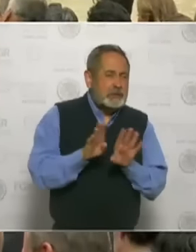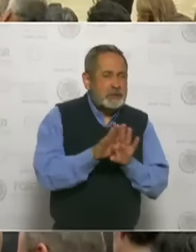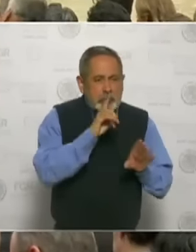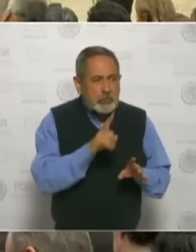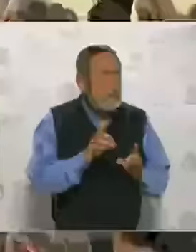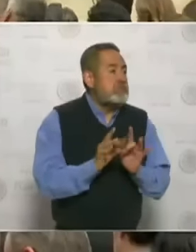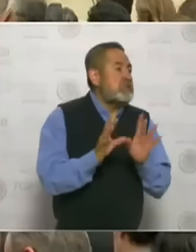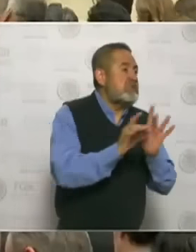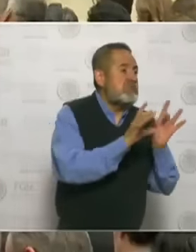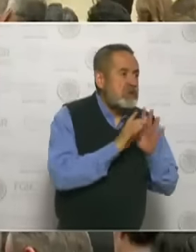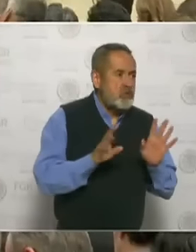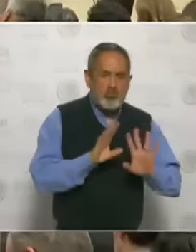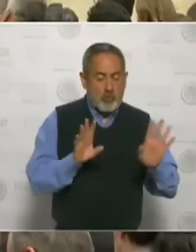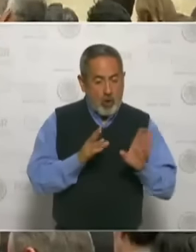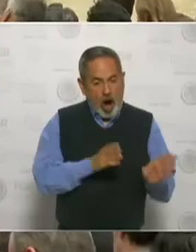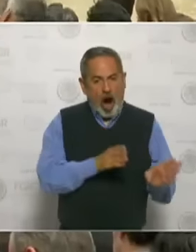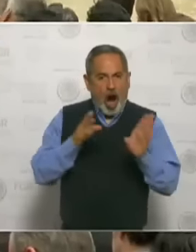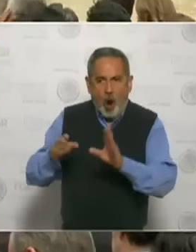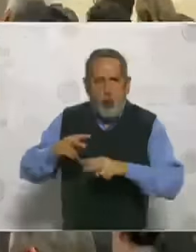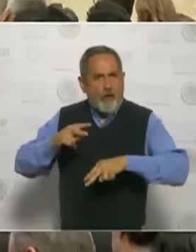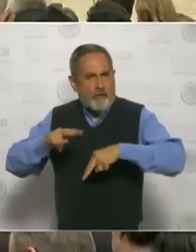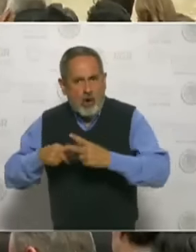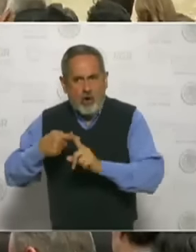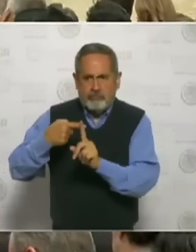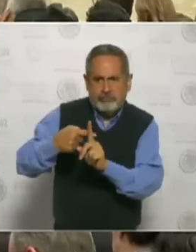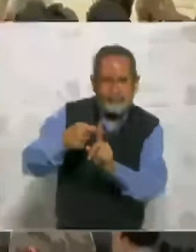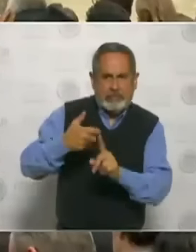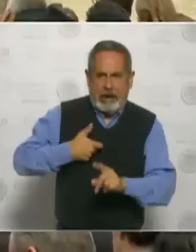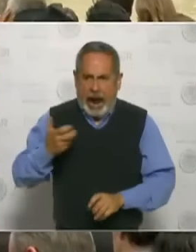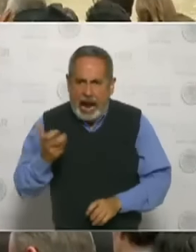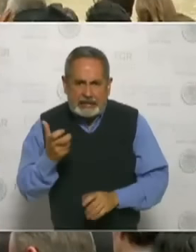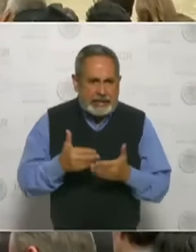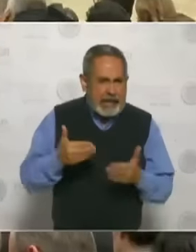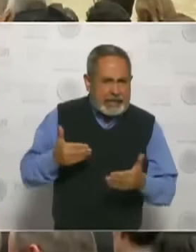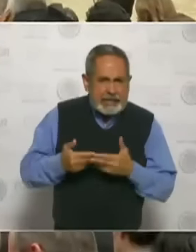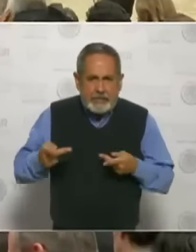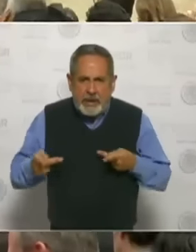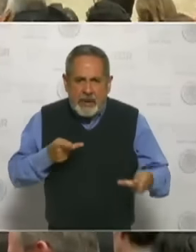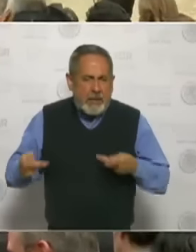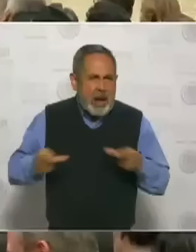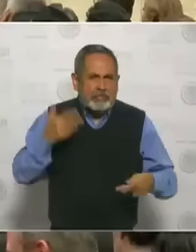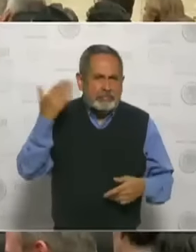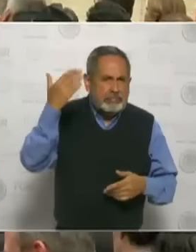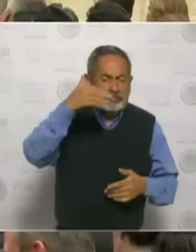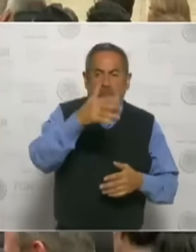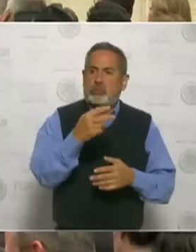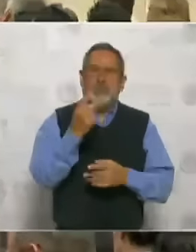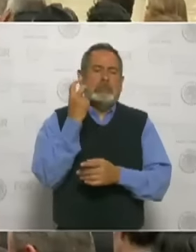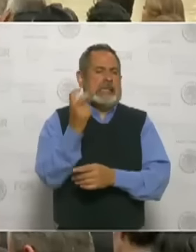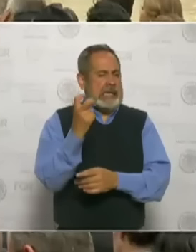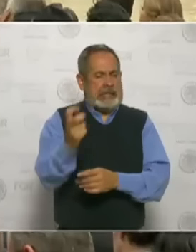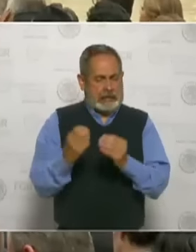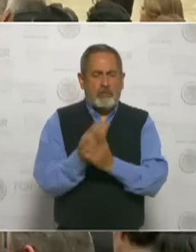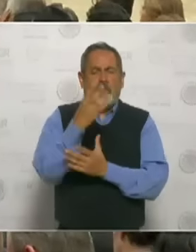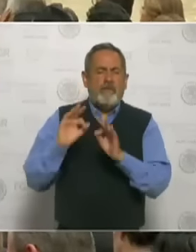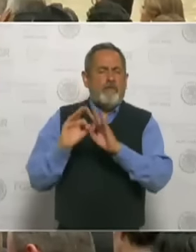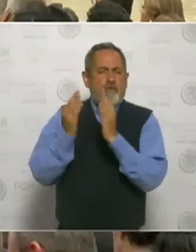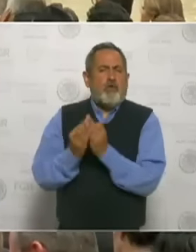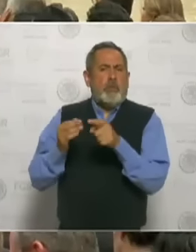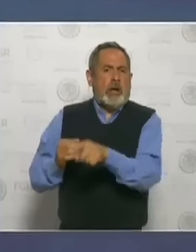reactivo a uno proactivo y de anticipación. Este nuevo modelo propicia la coordinación absoluta